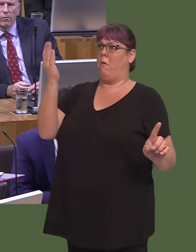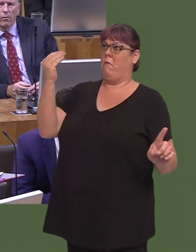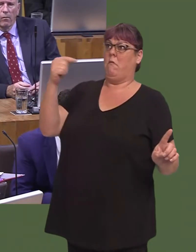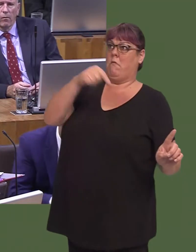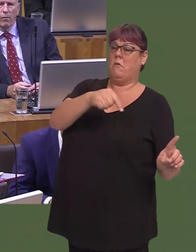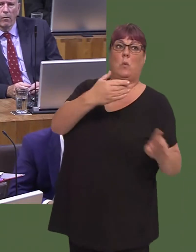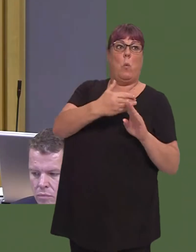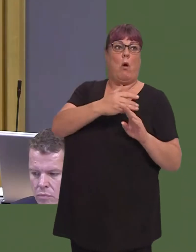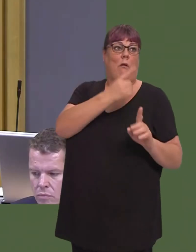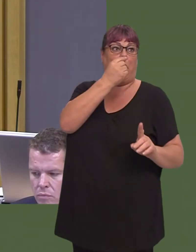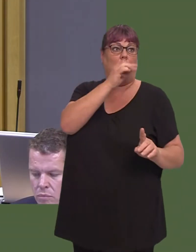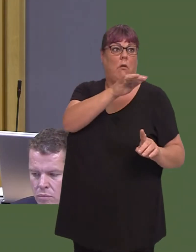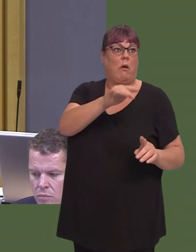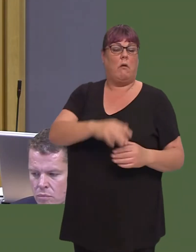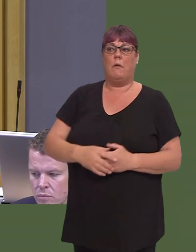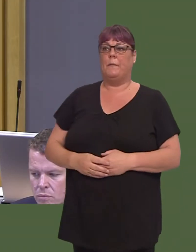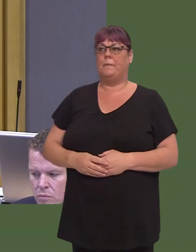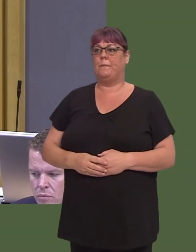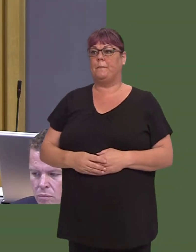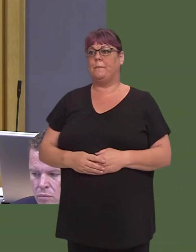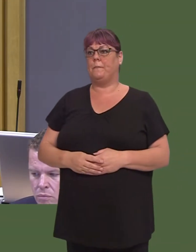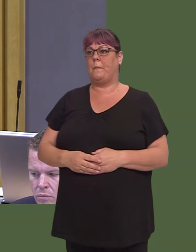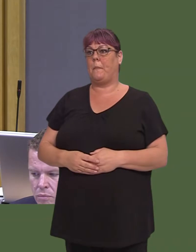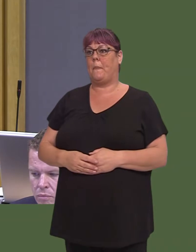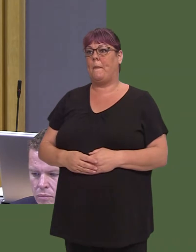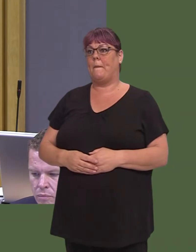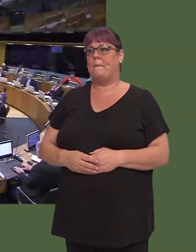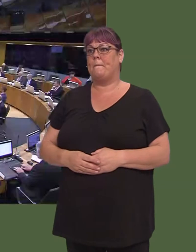bod y datblygwr, sef Liberty Properties, wedi dweud bydd yna sinema mawr efallai yn dod